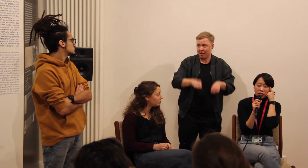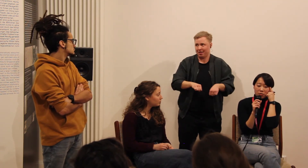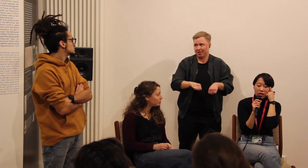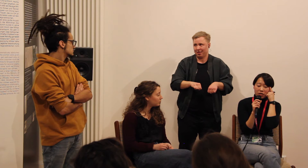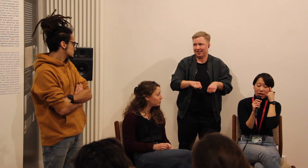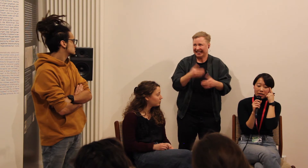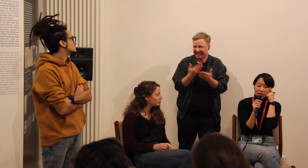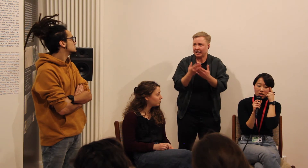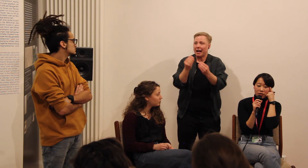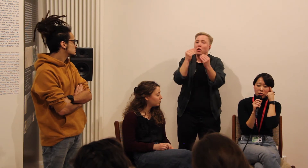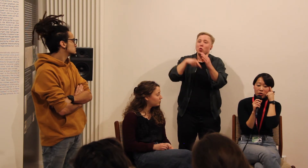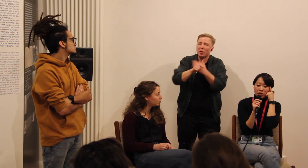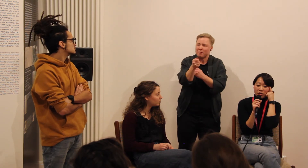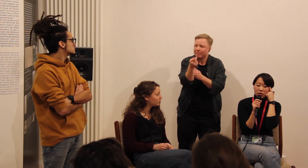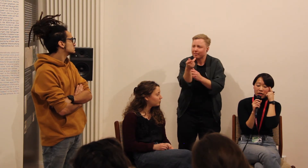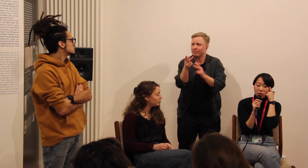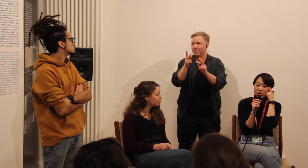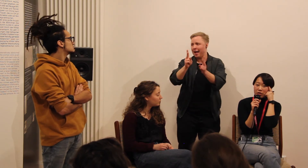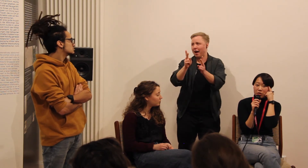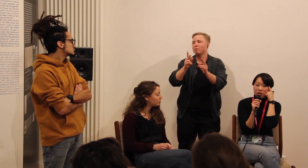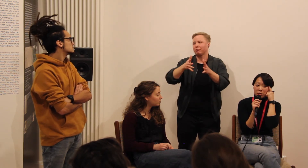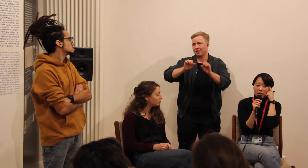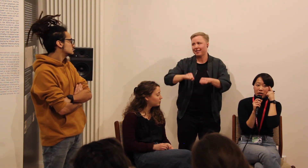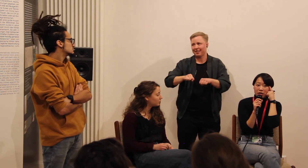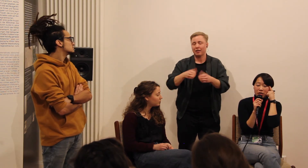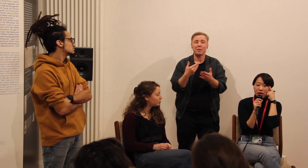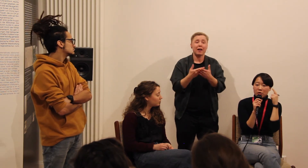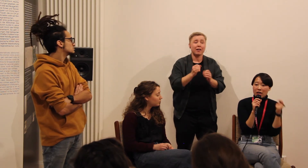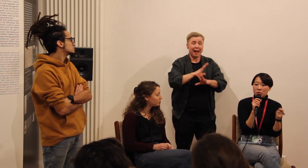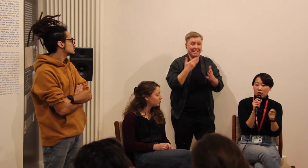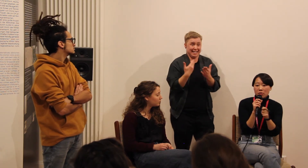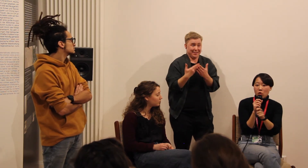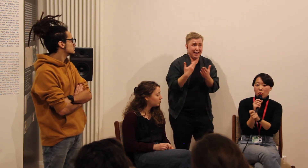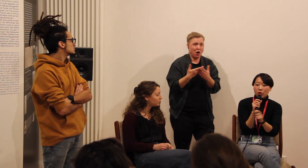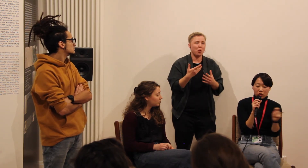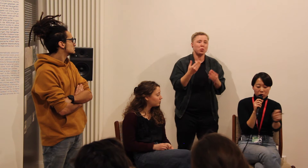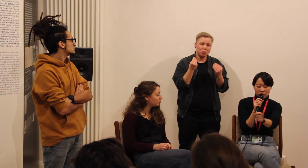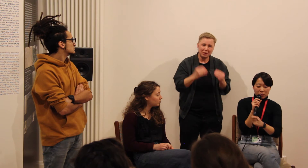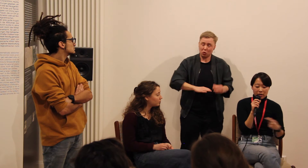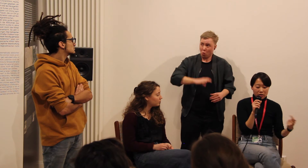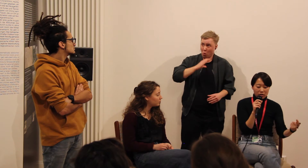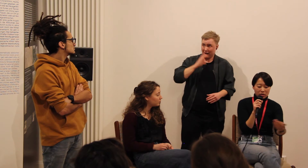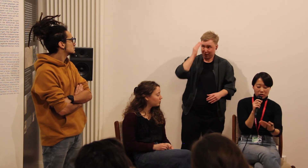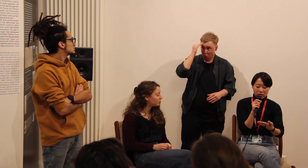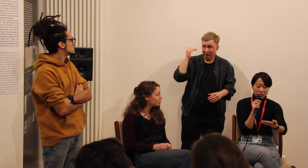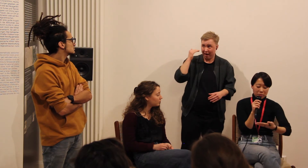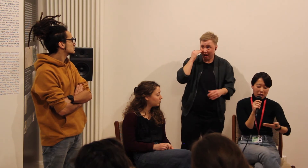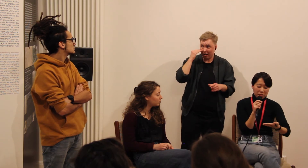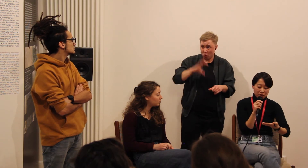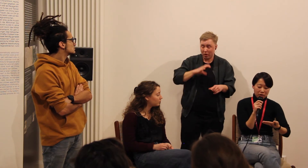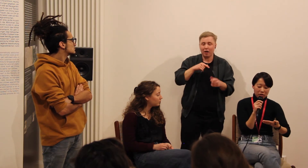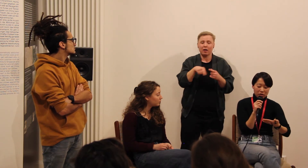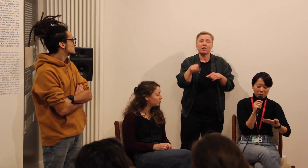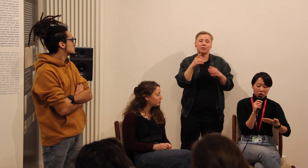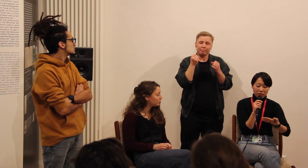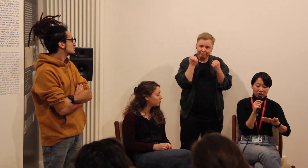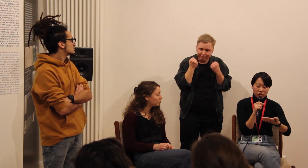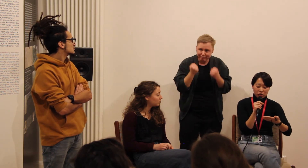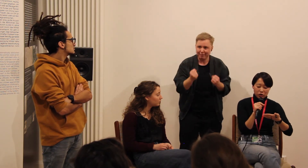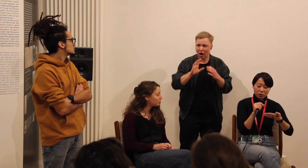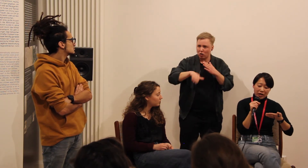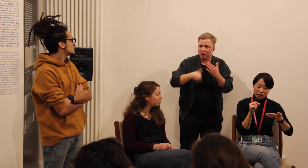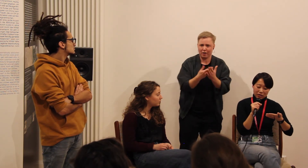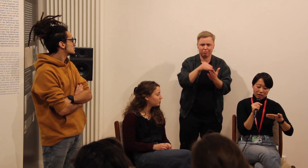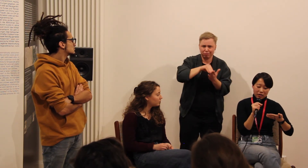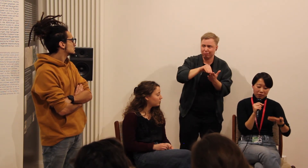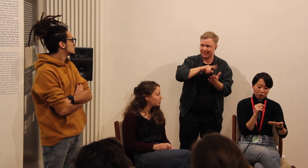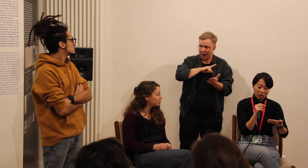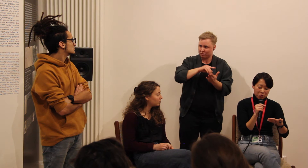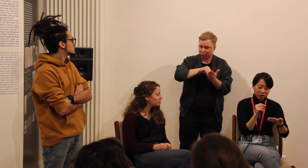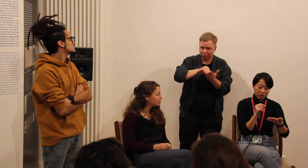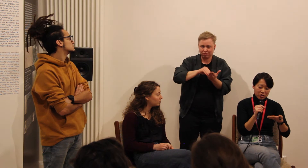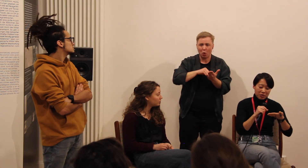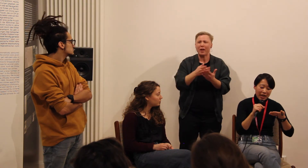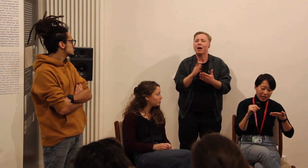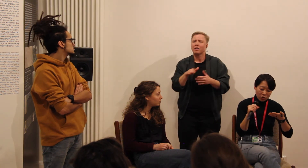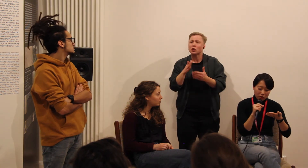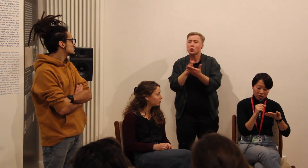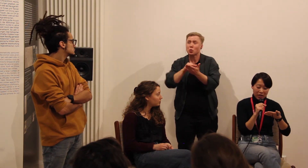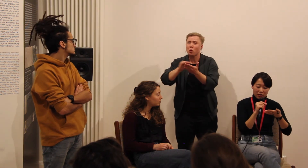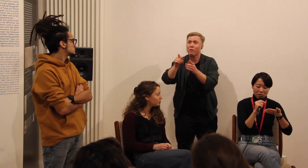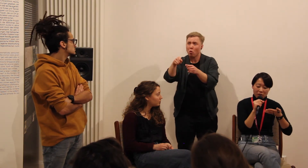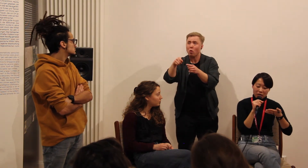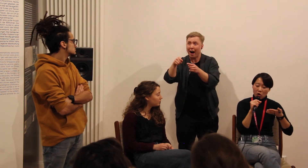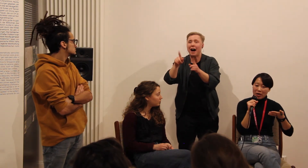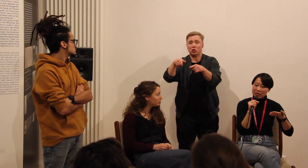Es gibt immer Hausaufgaben oder Papiere, bei denen die Eltern schreiben müssen, z.B. irgendwelche Zeichen oder kleinere Kommentare.